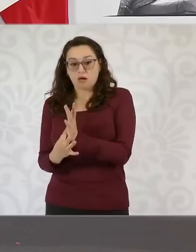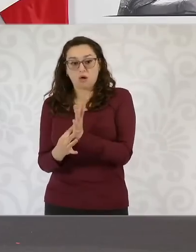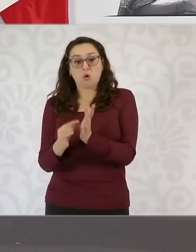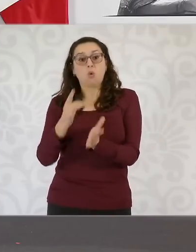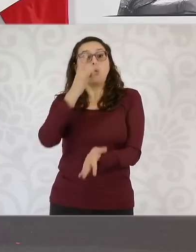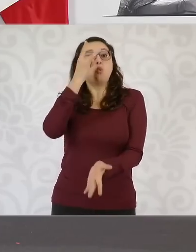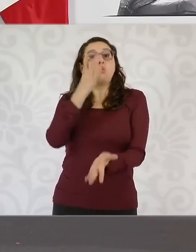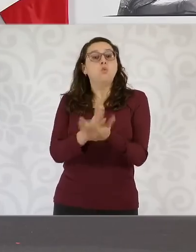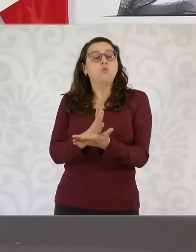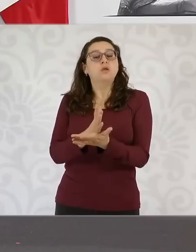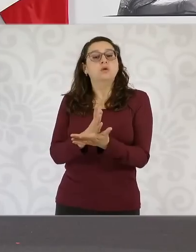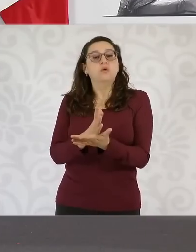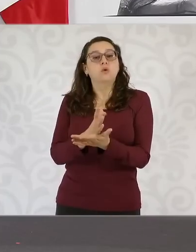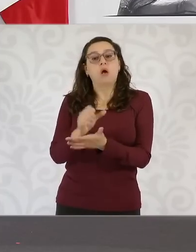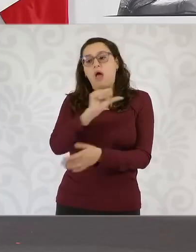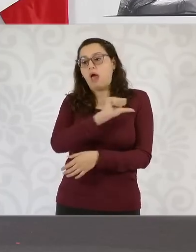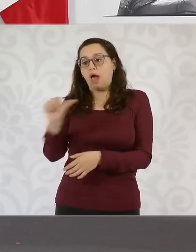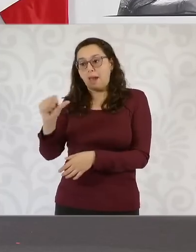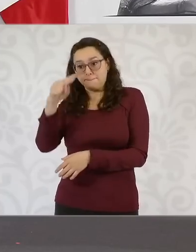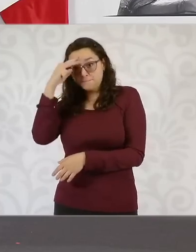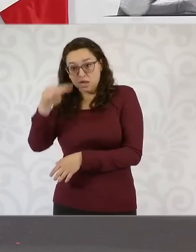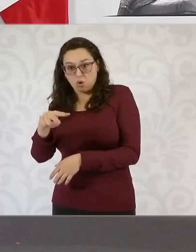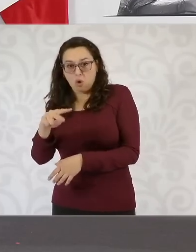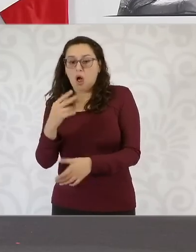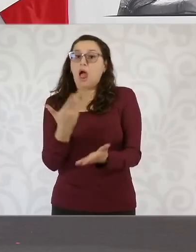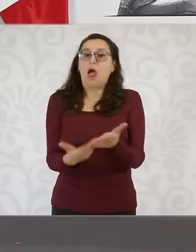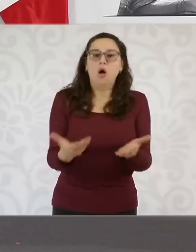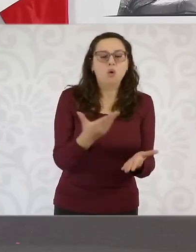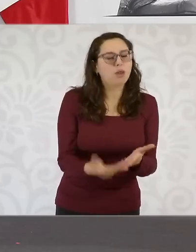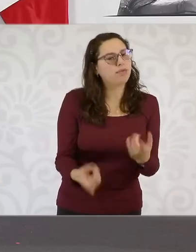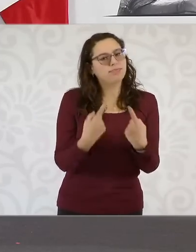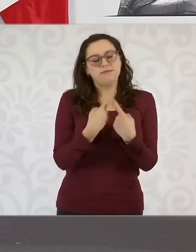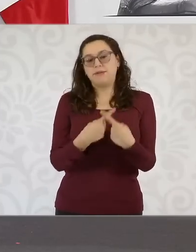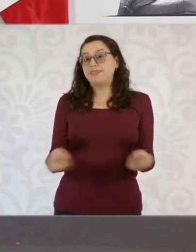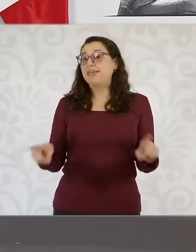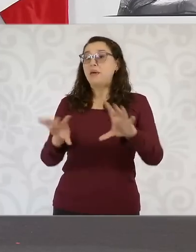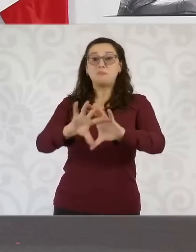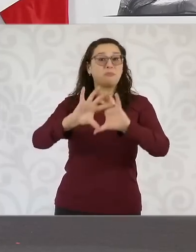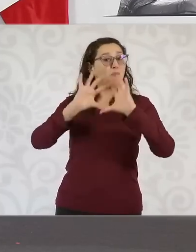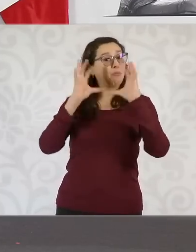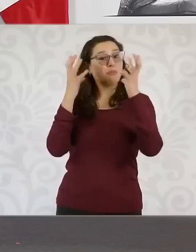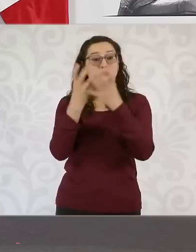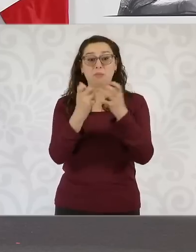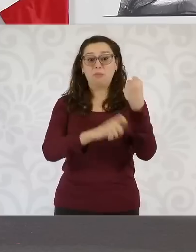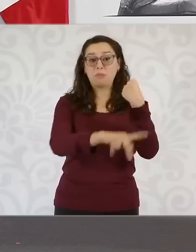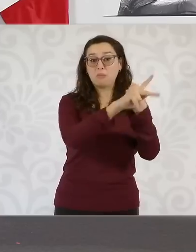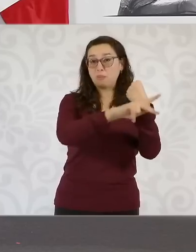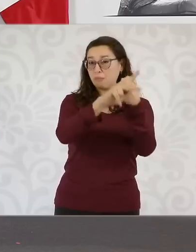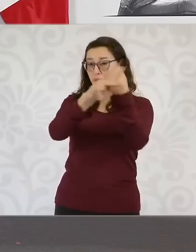que tuvo sheinbaum con el republicano tenemos esta ventana de oportunidad para persuadir e